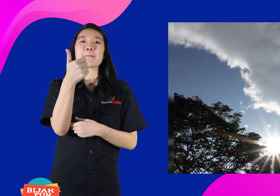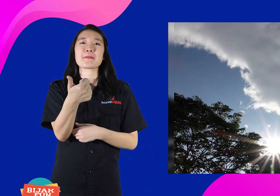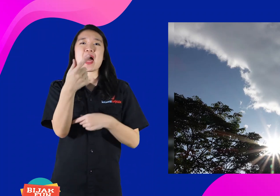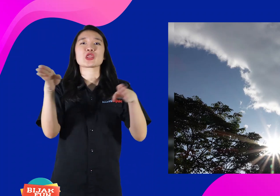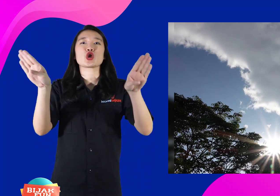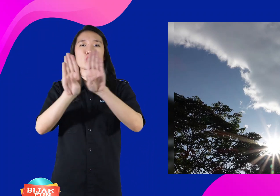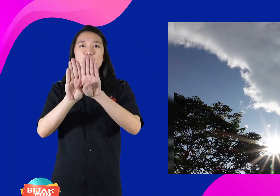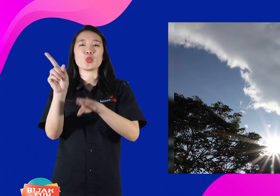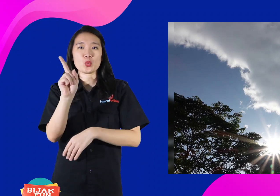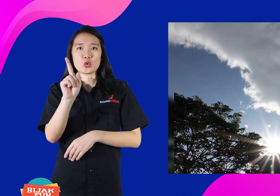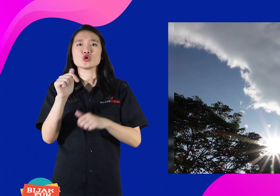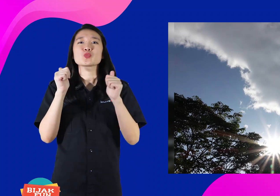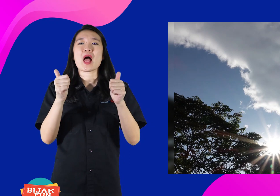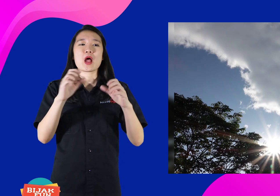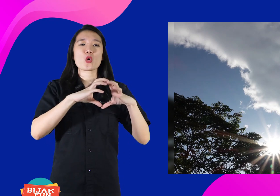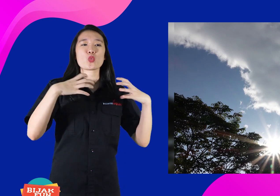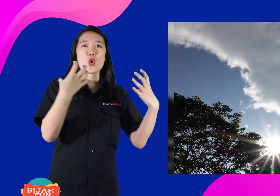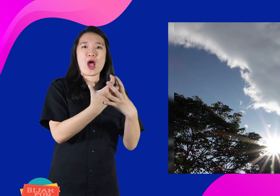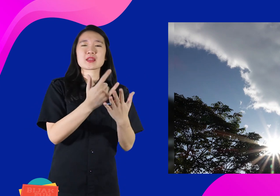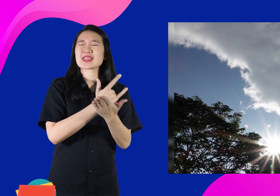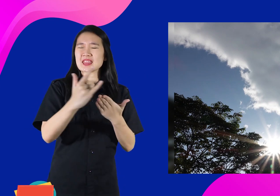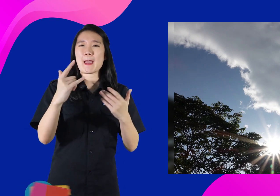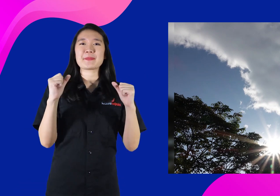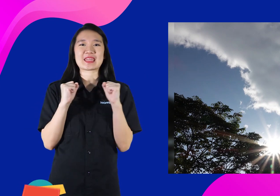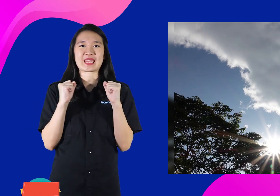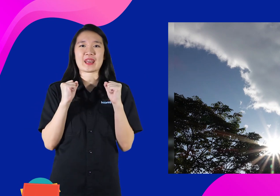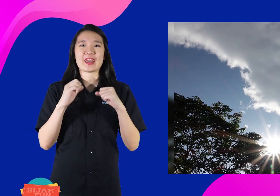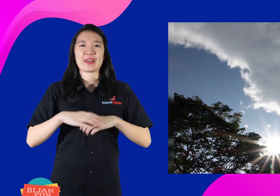lebih baik tutup gordennya. Supaya ruangan tetap dingin.